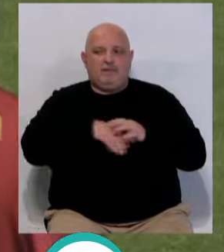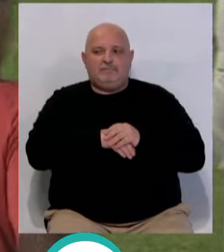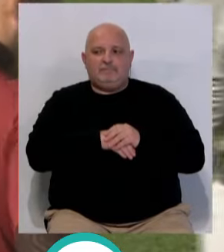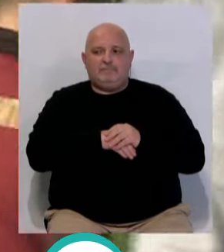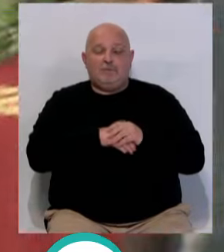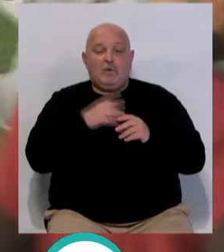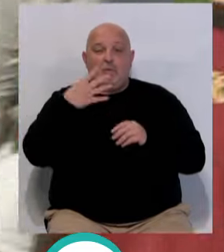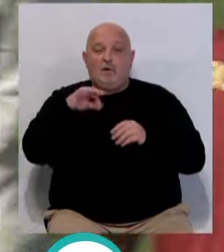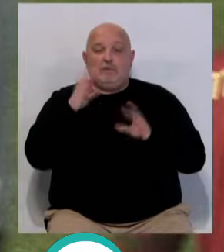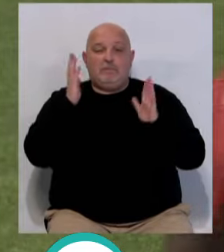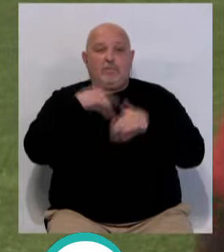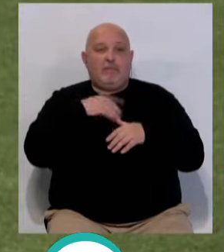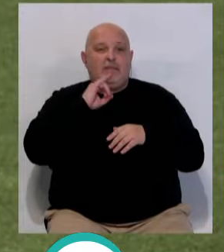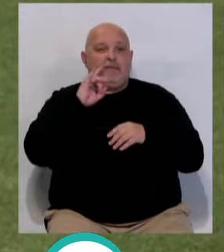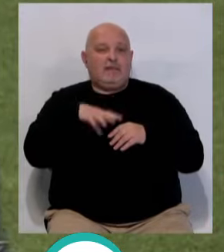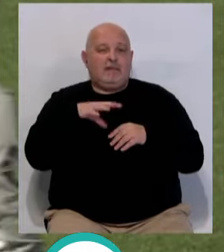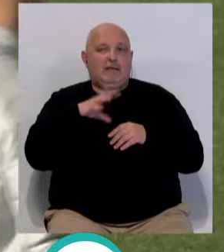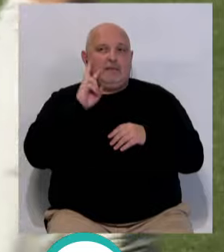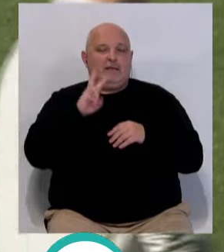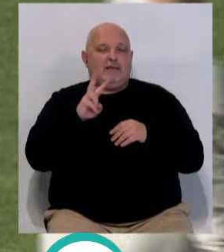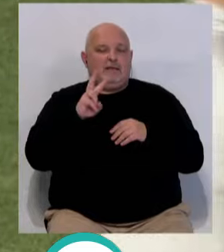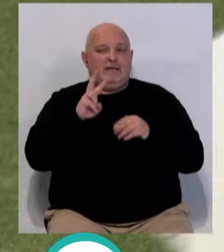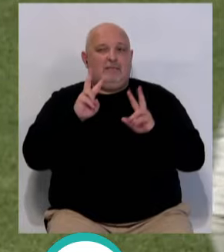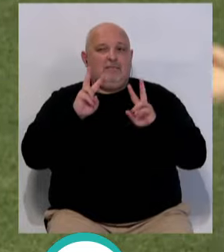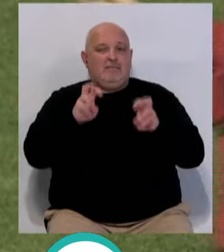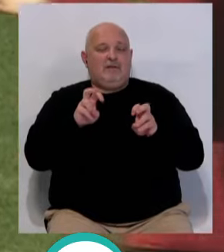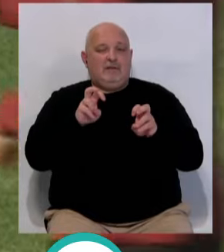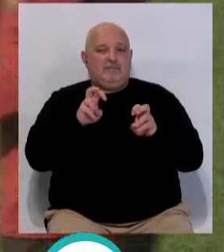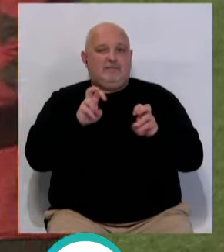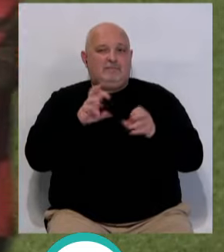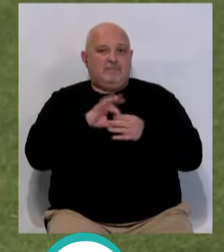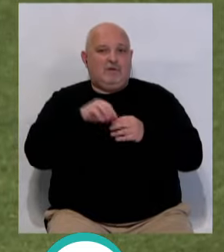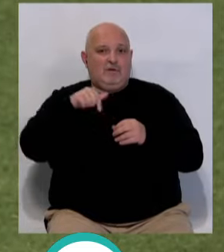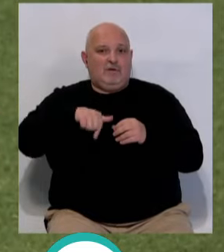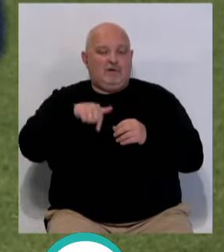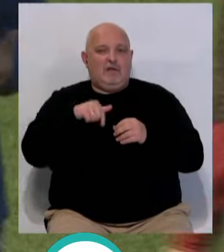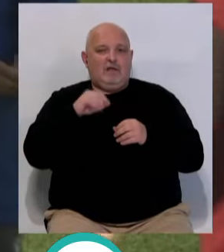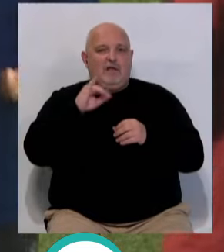única ausencia que hemos detectado en el inicio de la sesión de de hoy es la de Jose zaldúa que